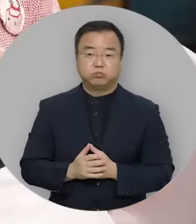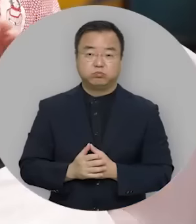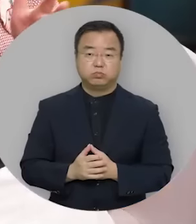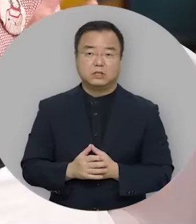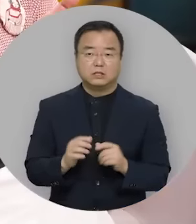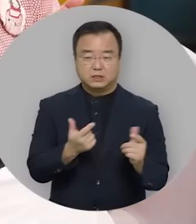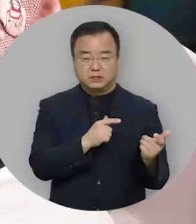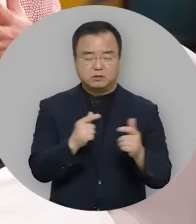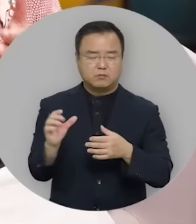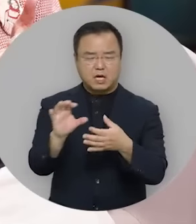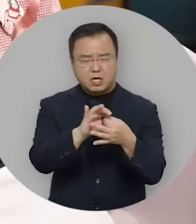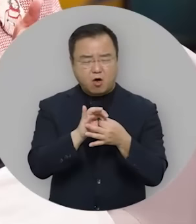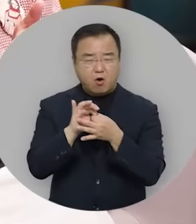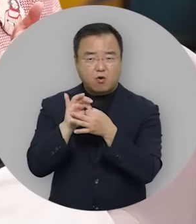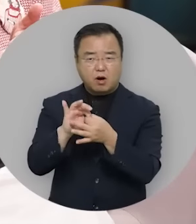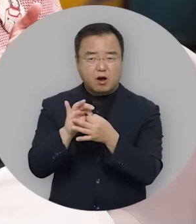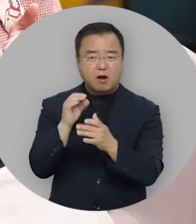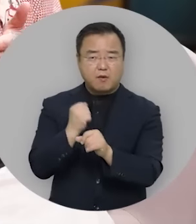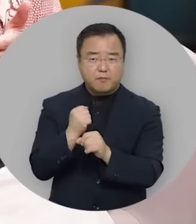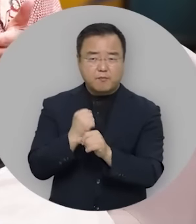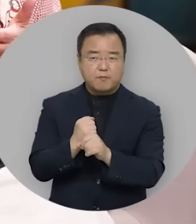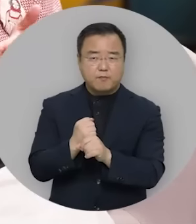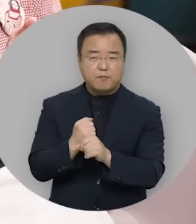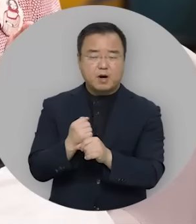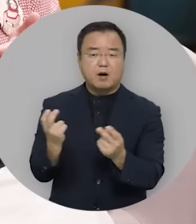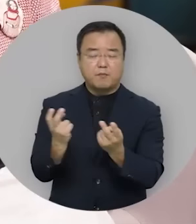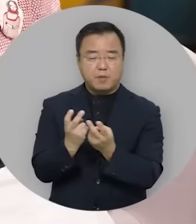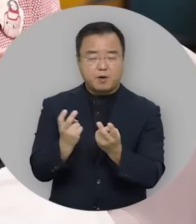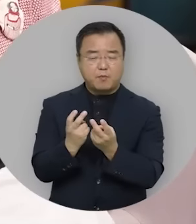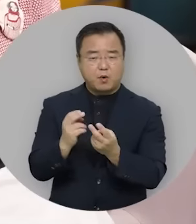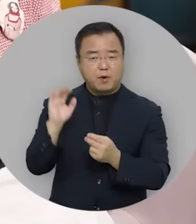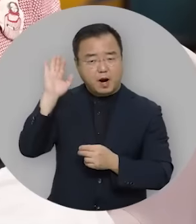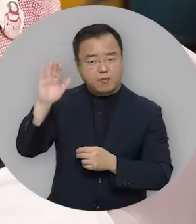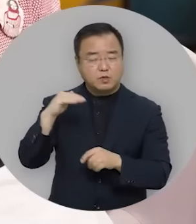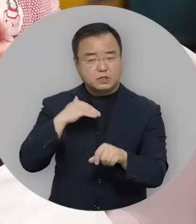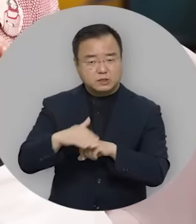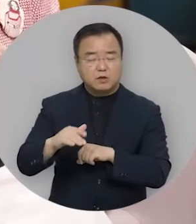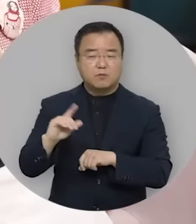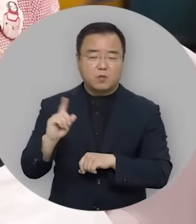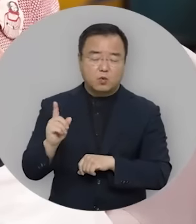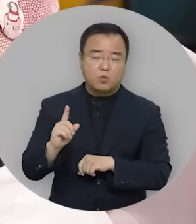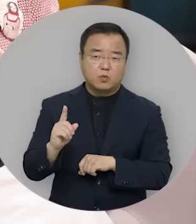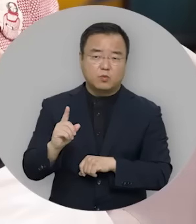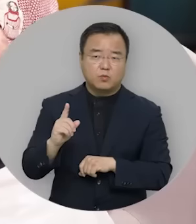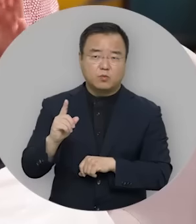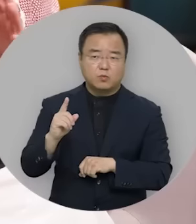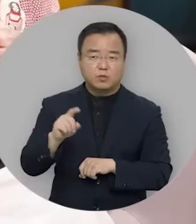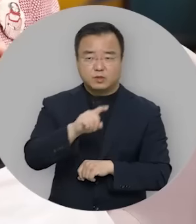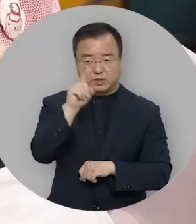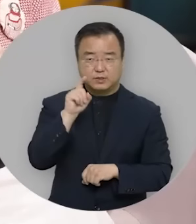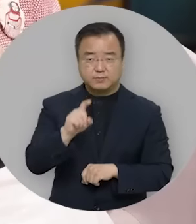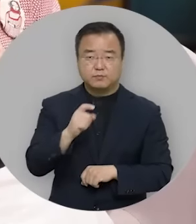그러한 것을 연계해서 이게 어떤 방식으로 이어나가야 할지 그게 가장 의문이고요.